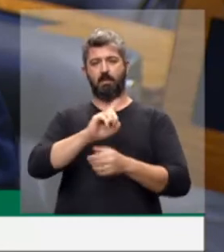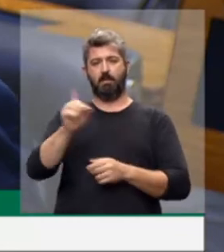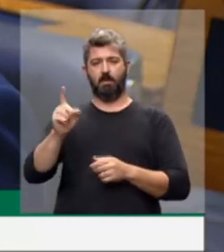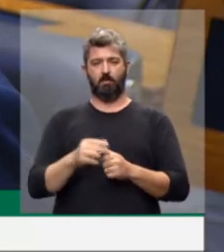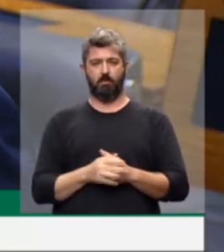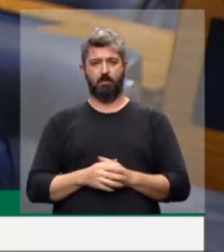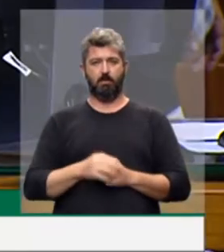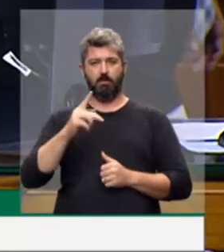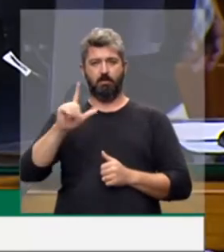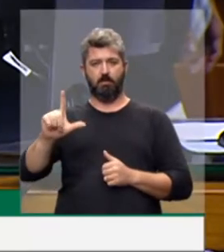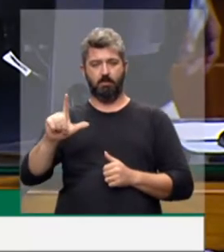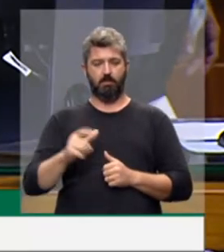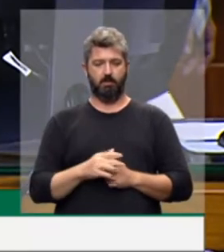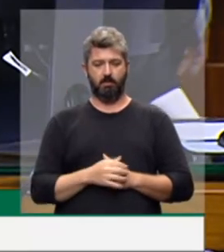ORIENTAÇÃO DE